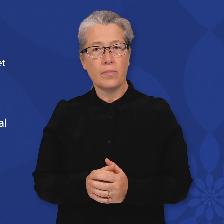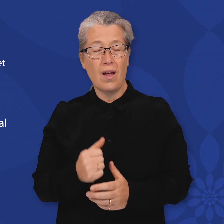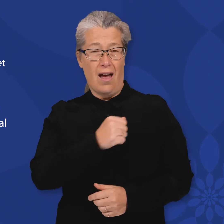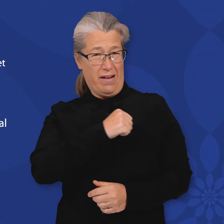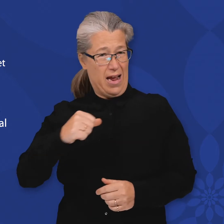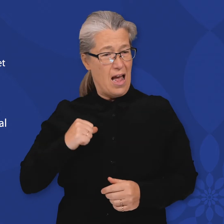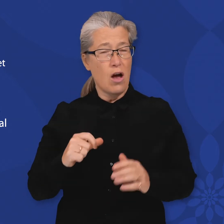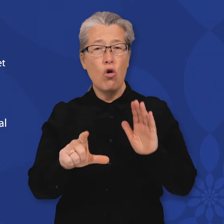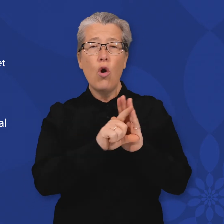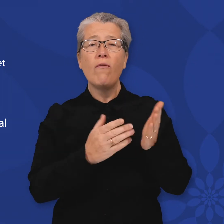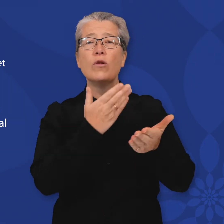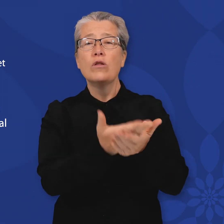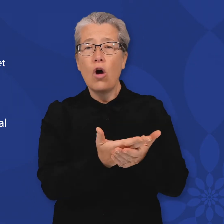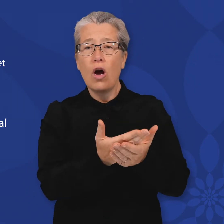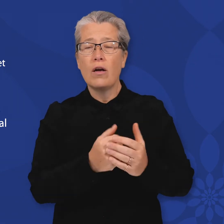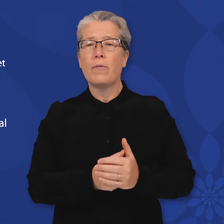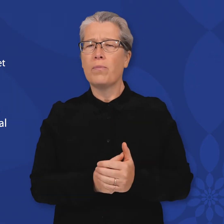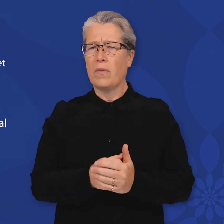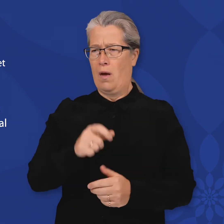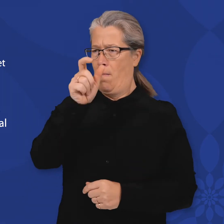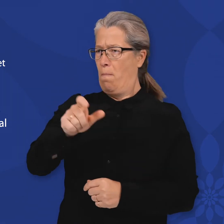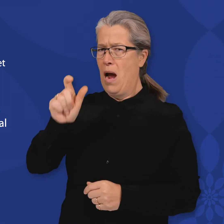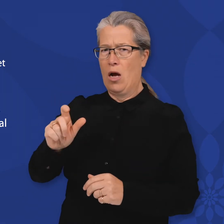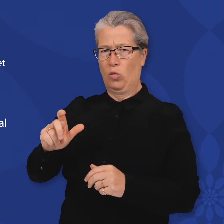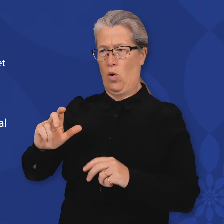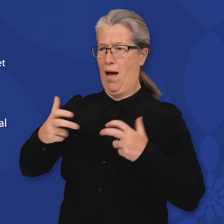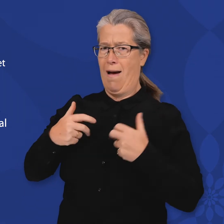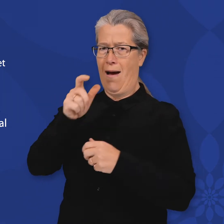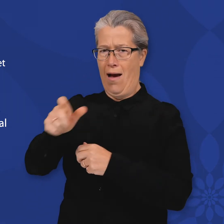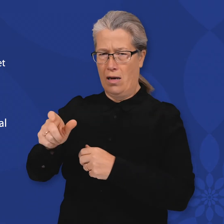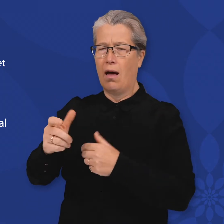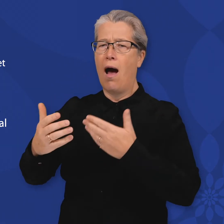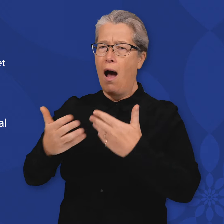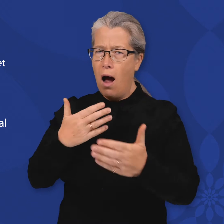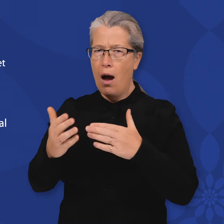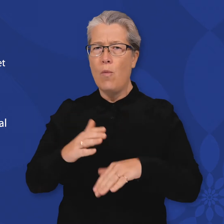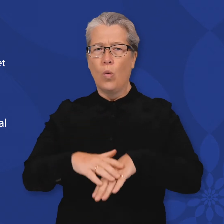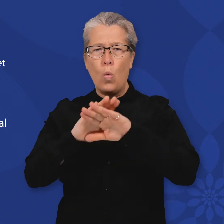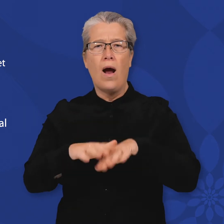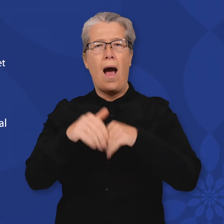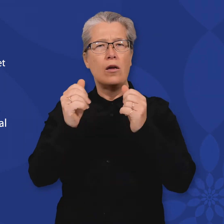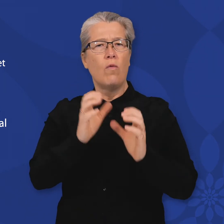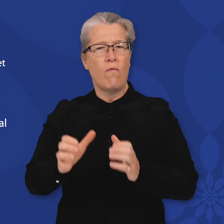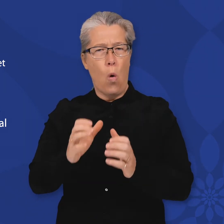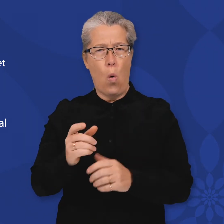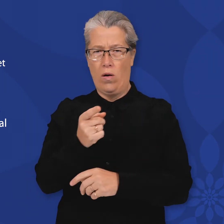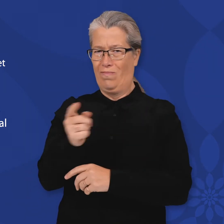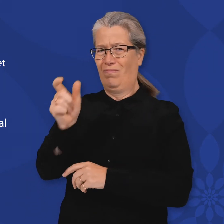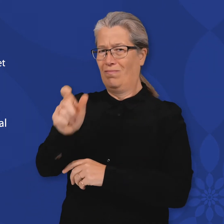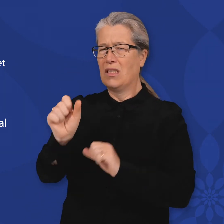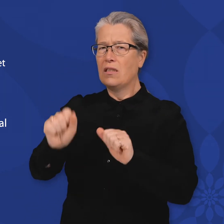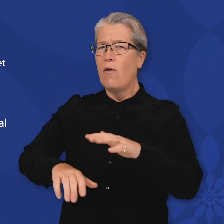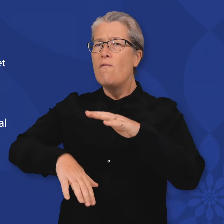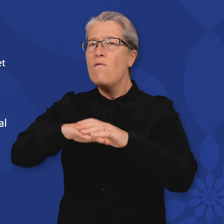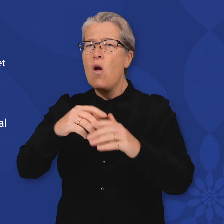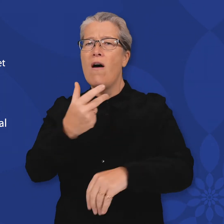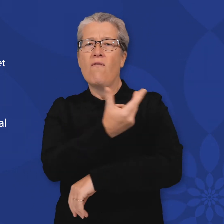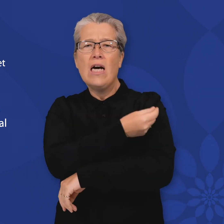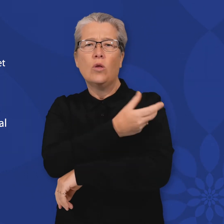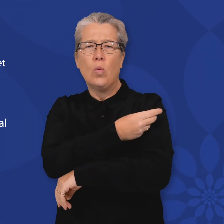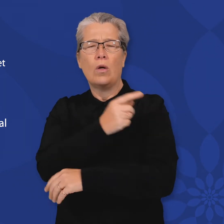Regeringens proposition: Fullt vaccinations- skydd hos social- och hälsovårdspersonal -